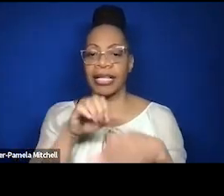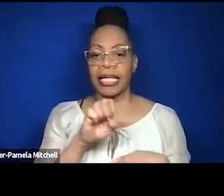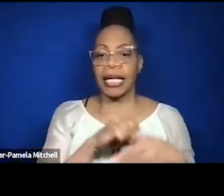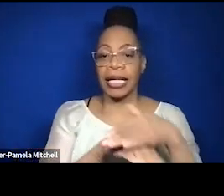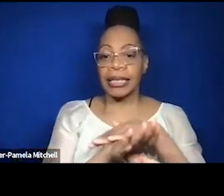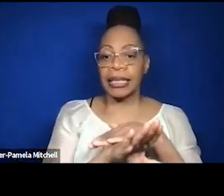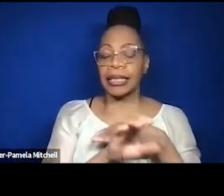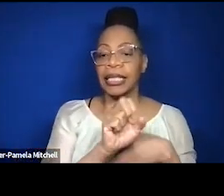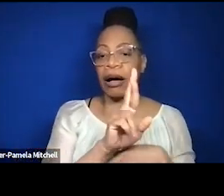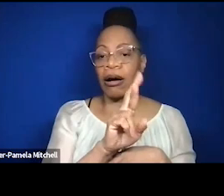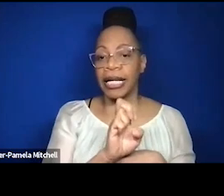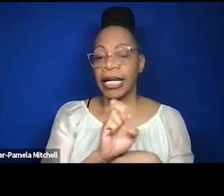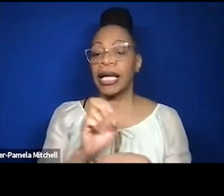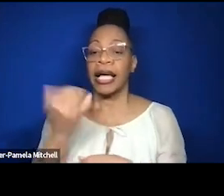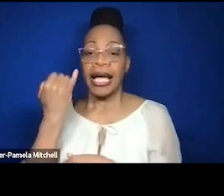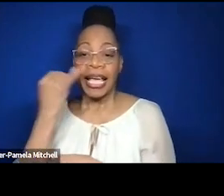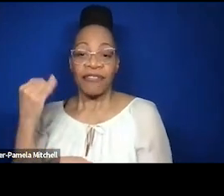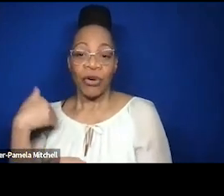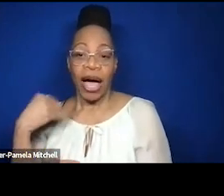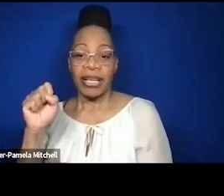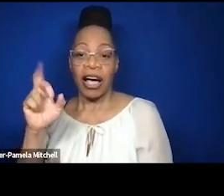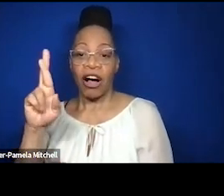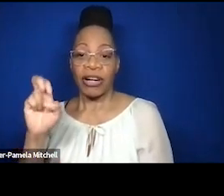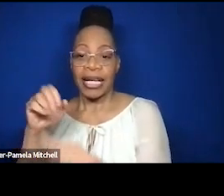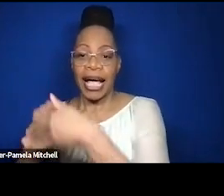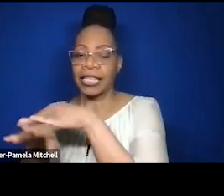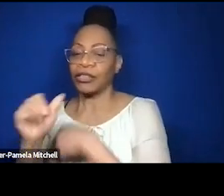Pero si tienen acceso a ERE, no necesariamente tienen acceso a la eFolder.